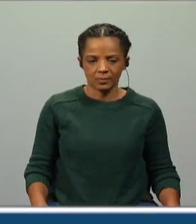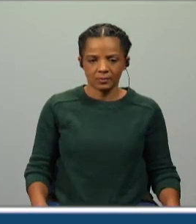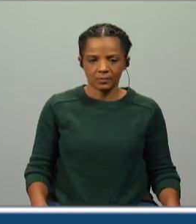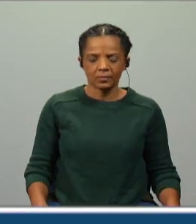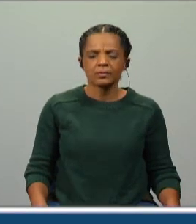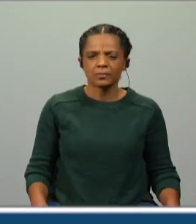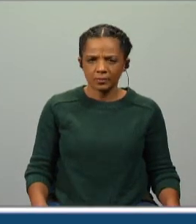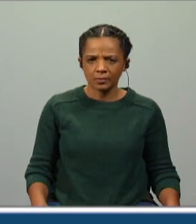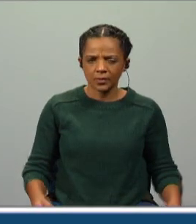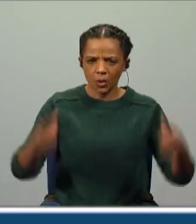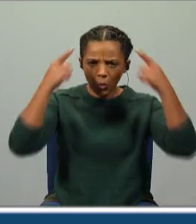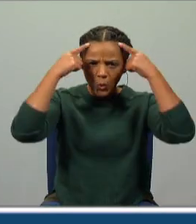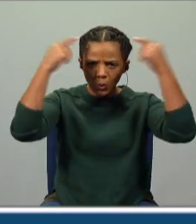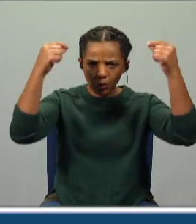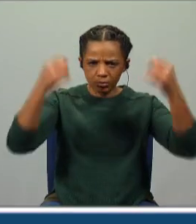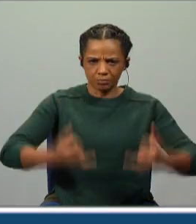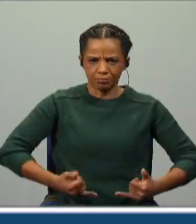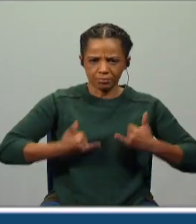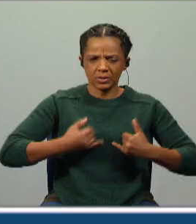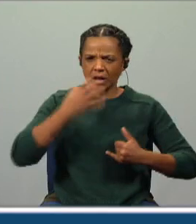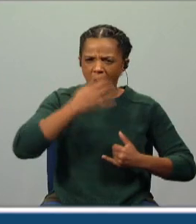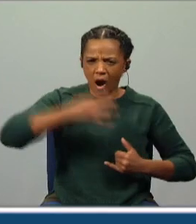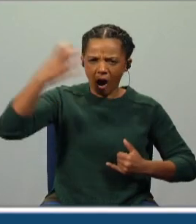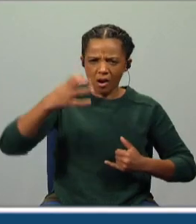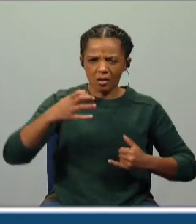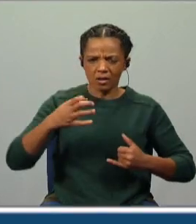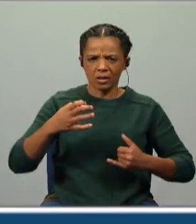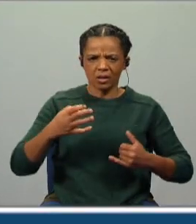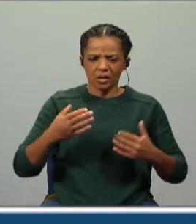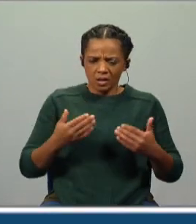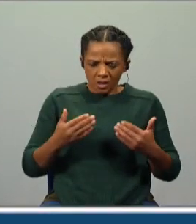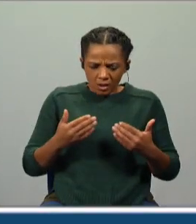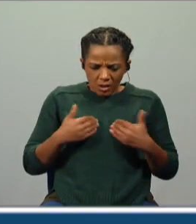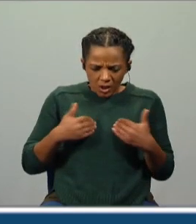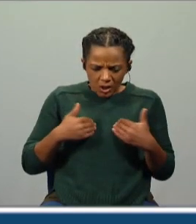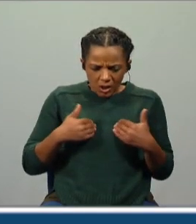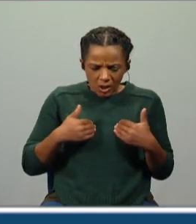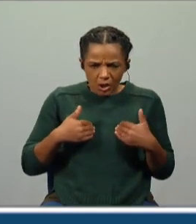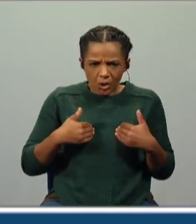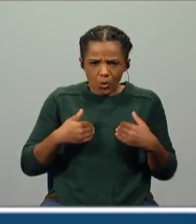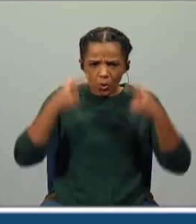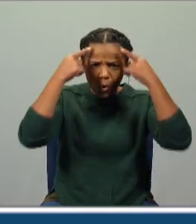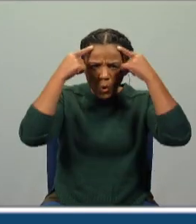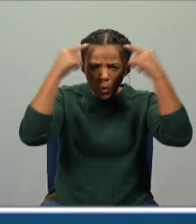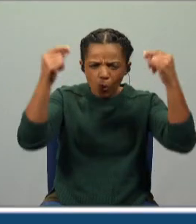Então, o lobo assustado gritou mas eu sou o lobo mau,